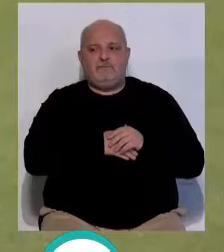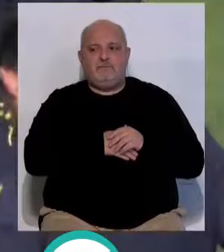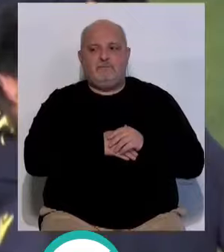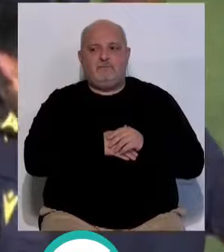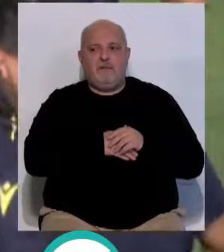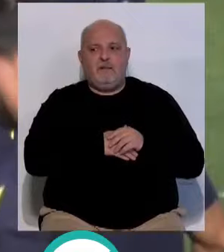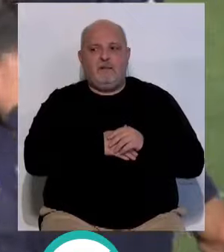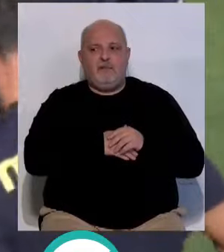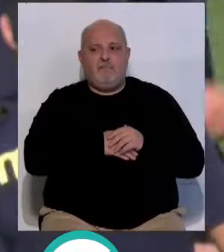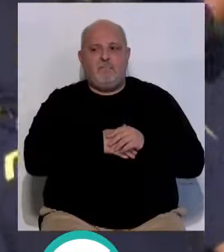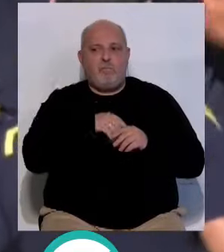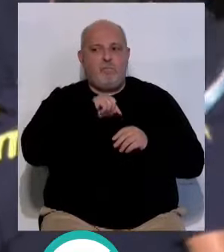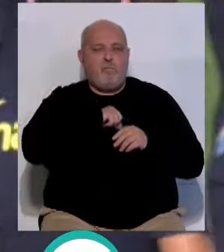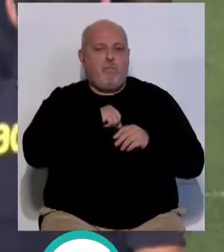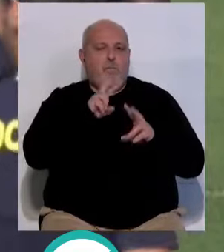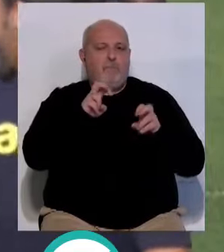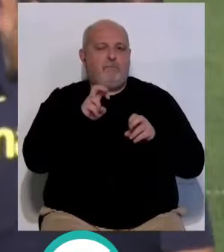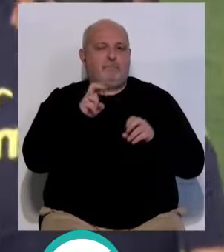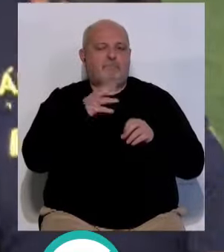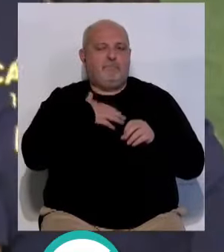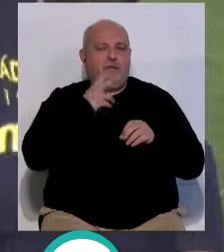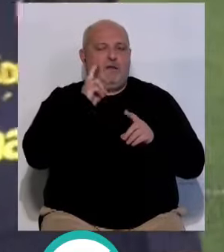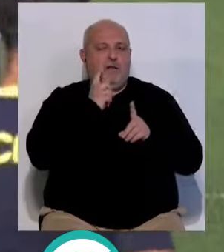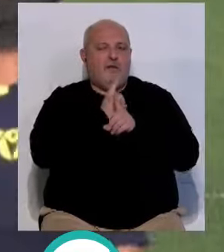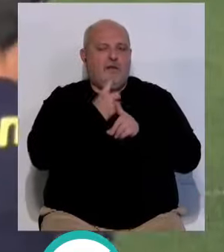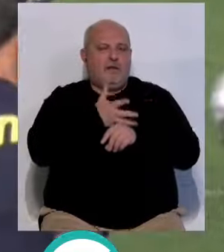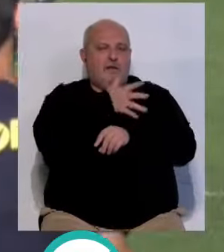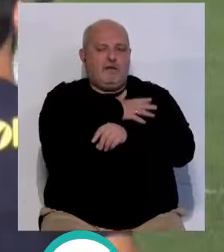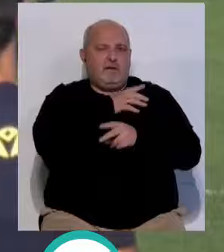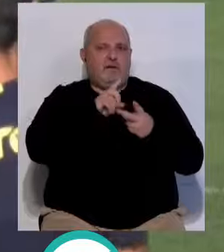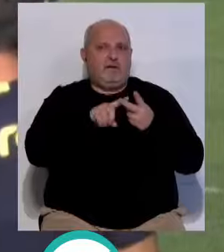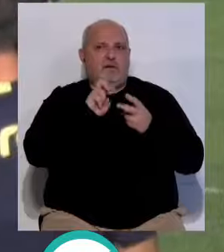ejemplo de de secar Por así decirlo a mu el año pasado contra el mayorca Air Sánchez pan pero que